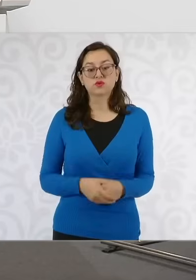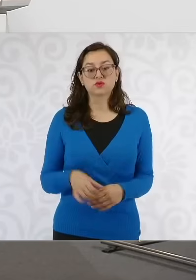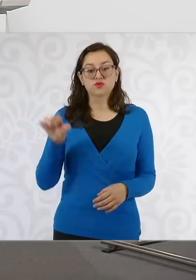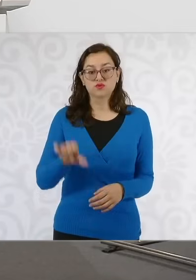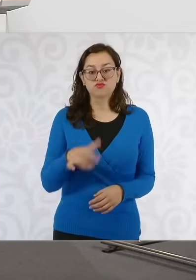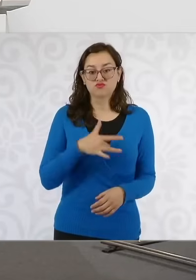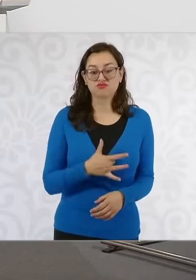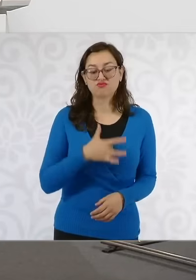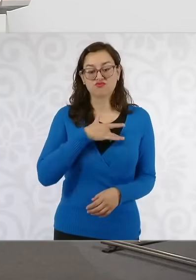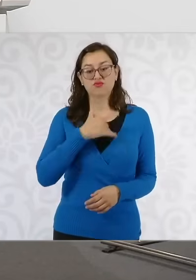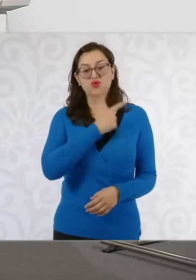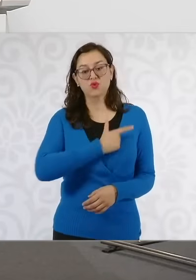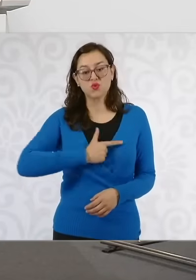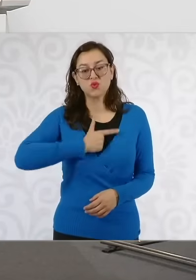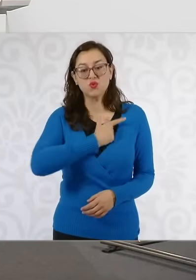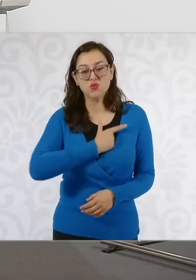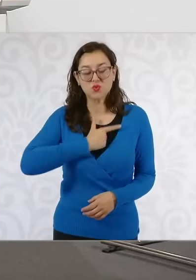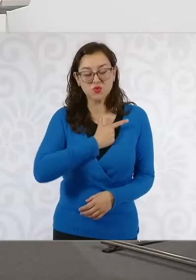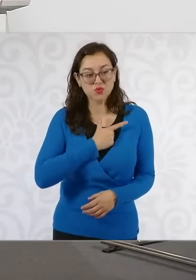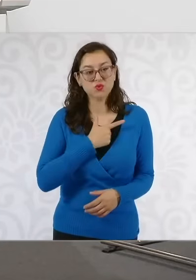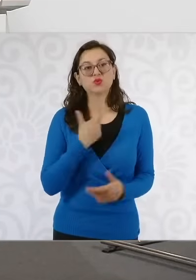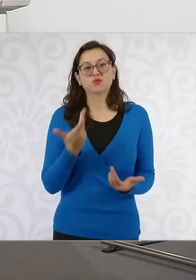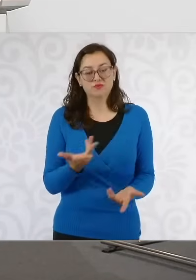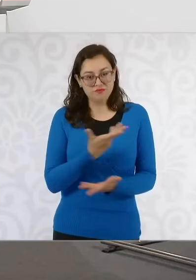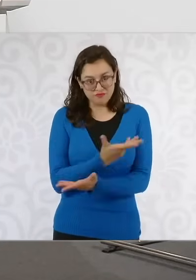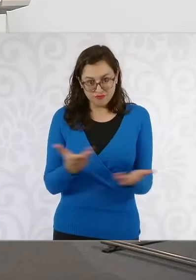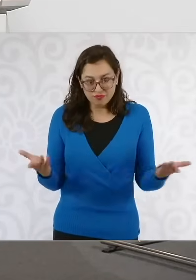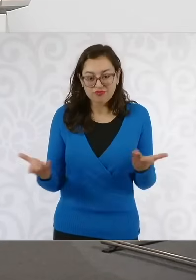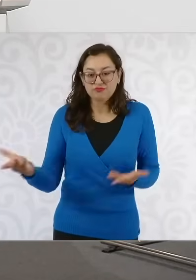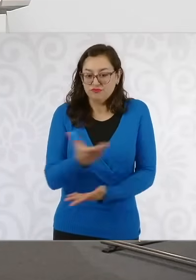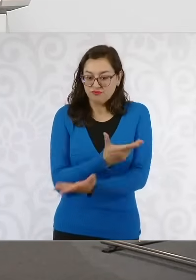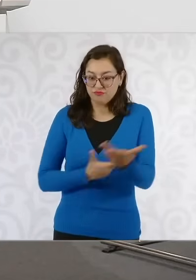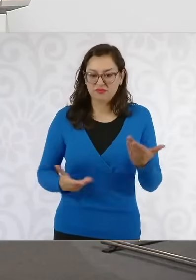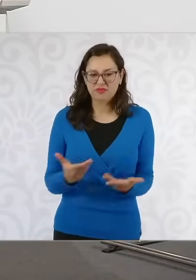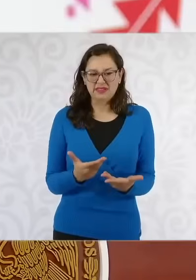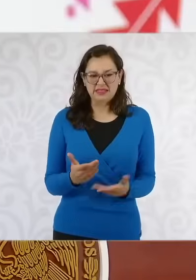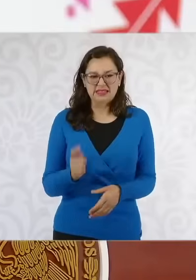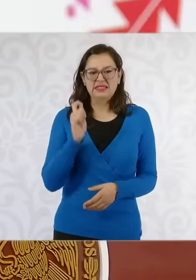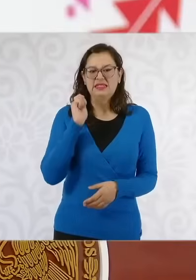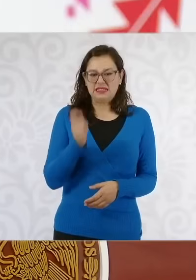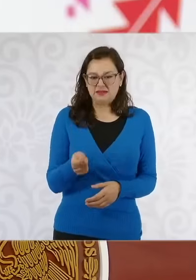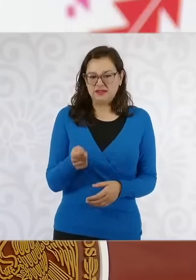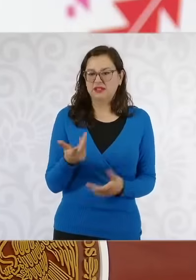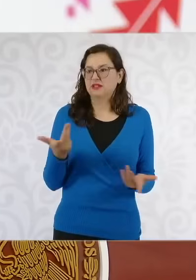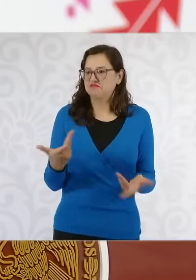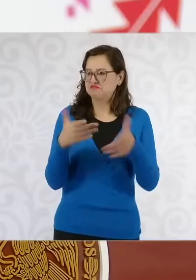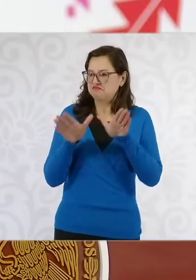con ustedes y poderles compartir eh lo que es mexicana Quiénes somos y que hemos hecho en este